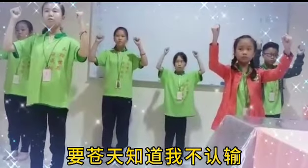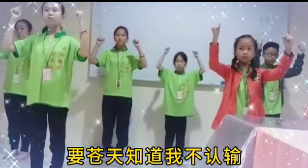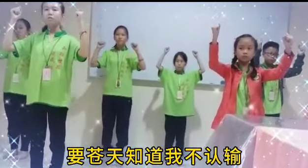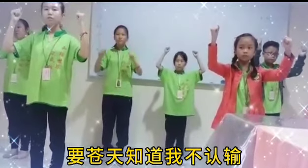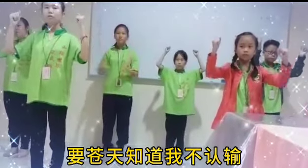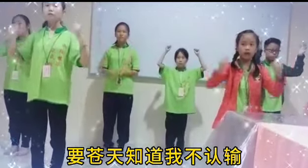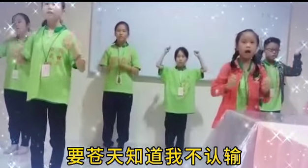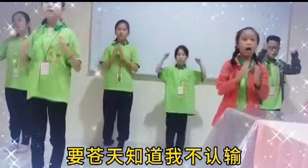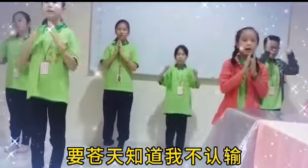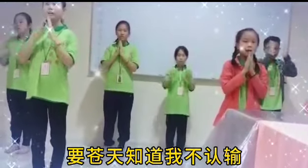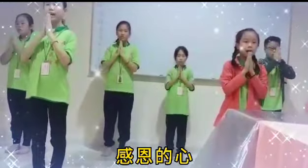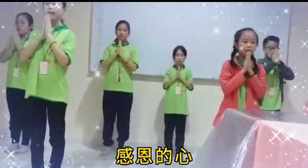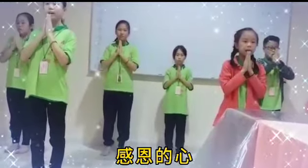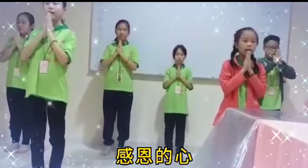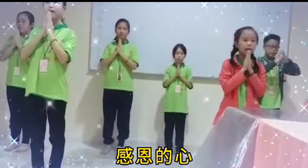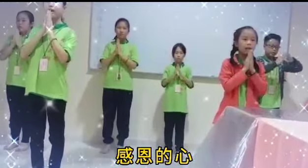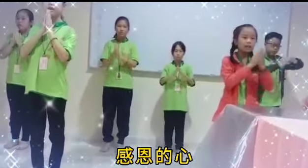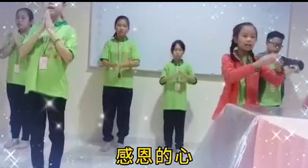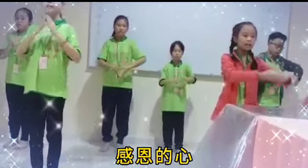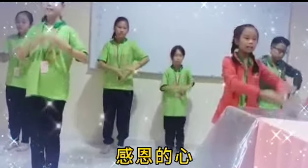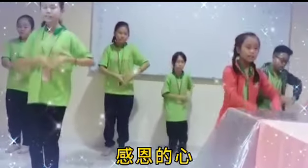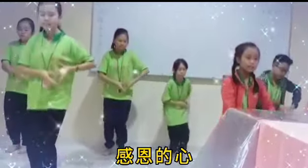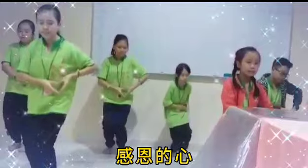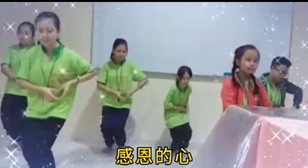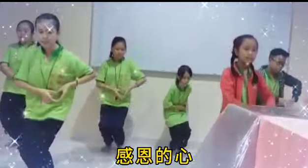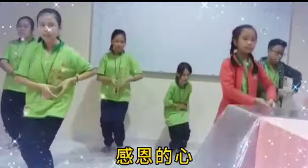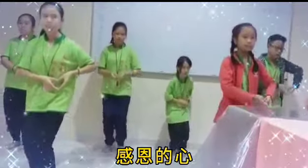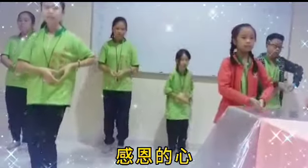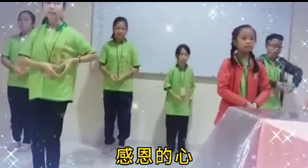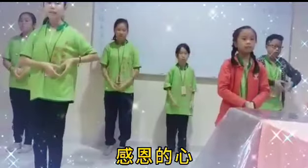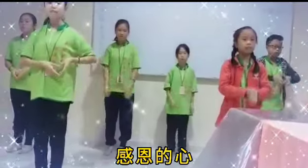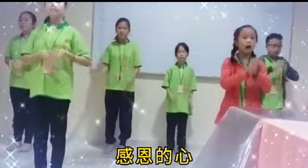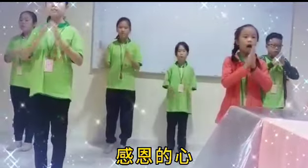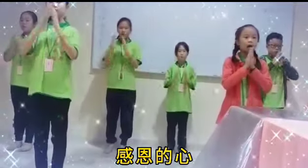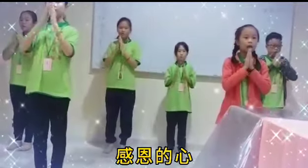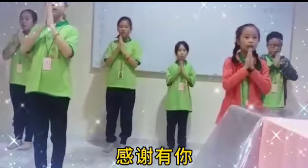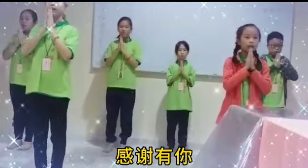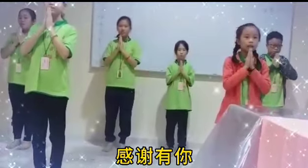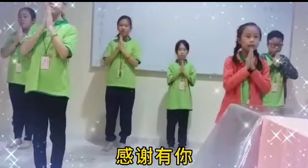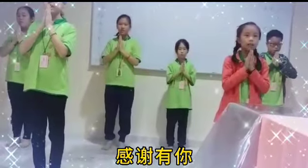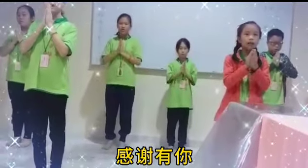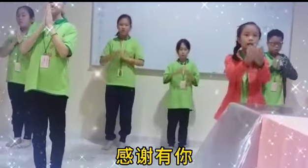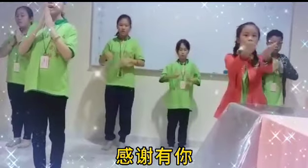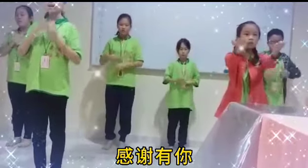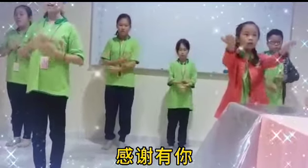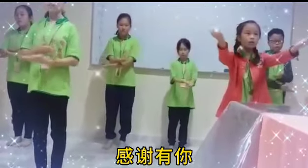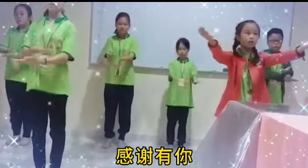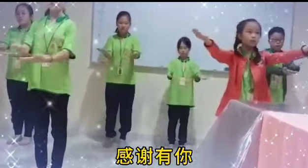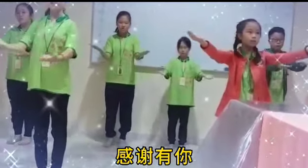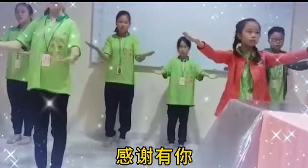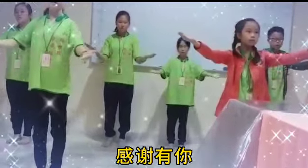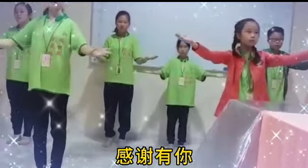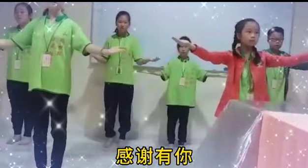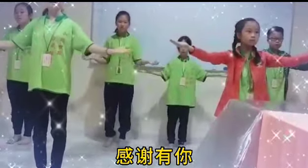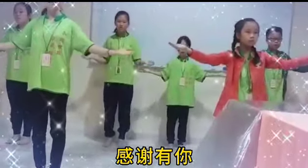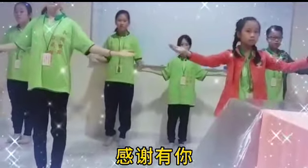感恩的心 感谢有你